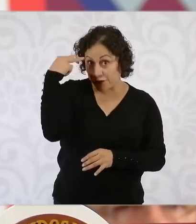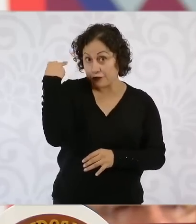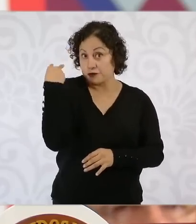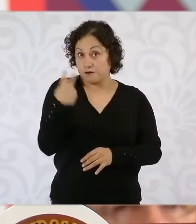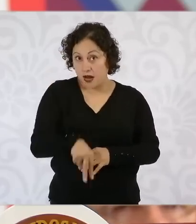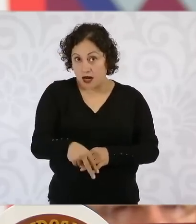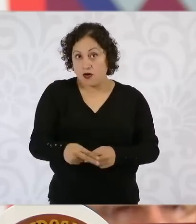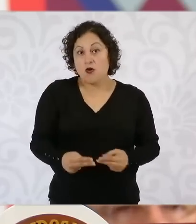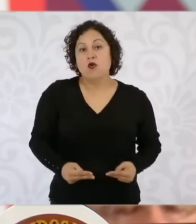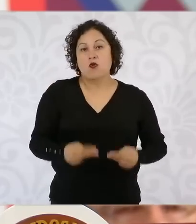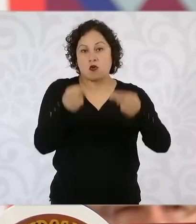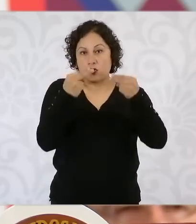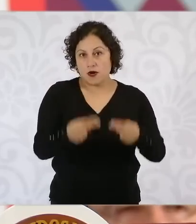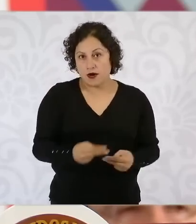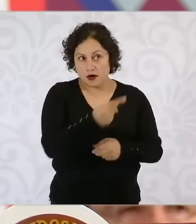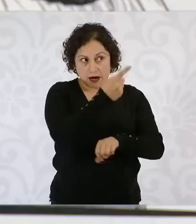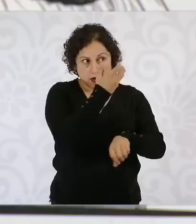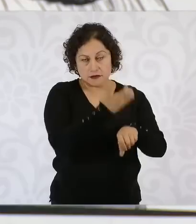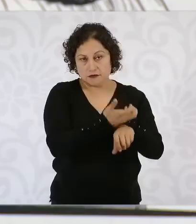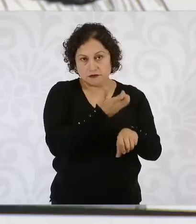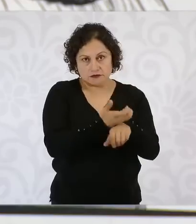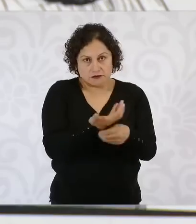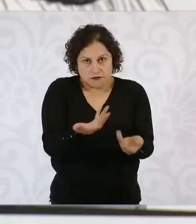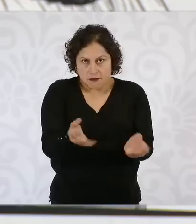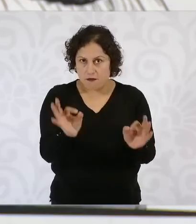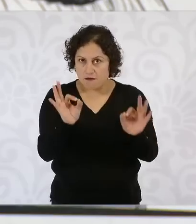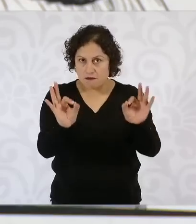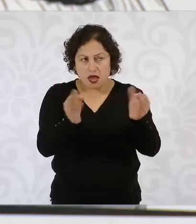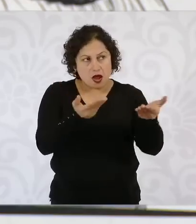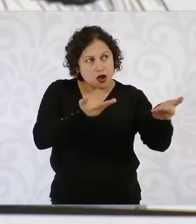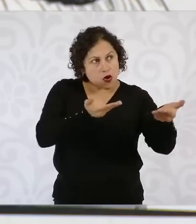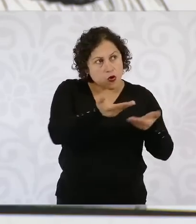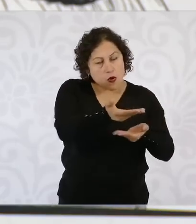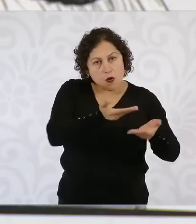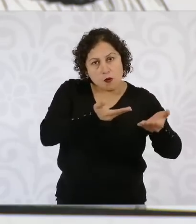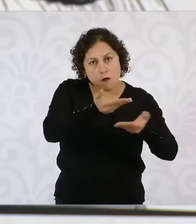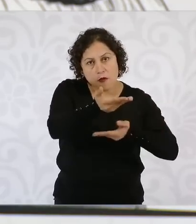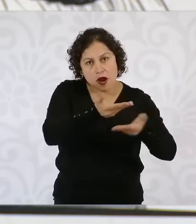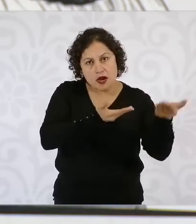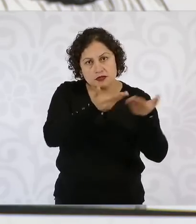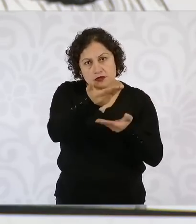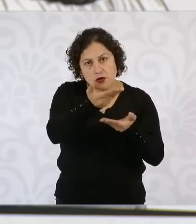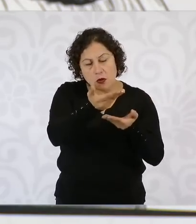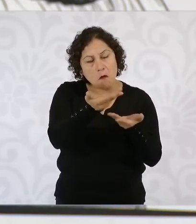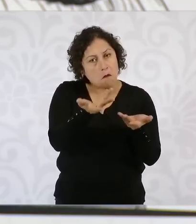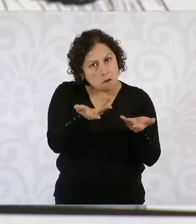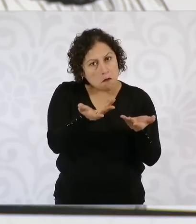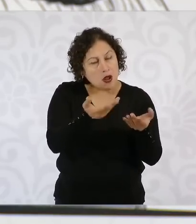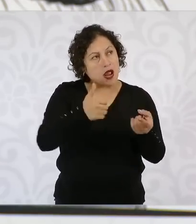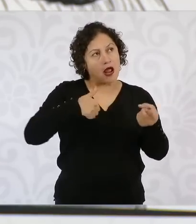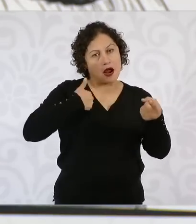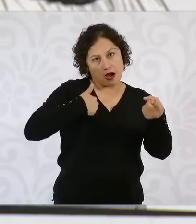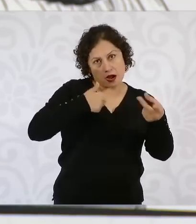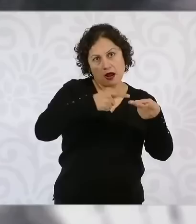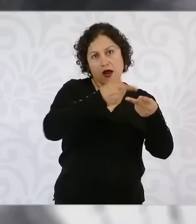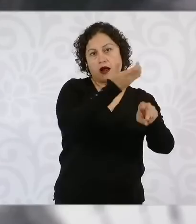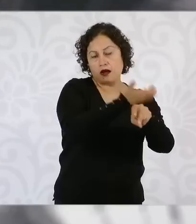que es benéfico para México y para Estados Unidos y para Canadá eh pero el plan México va en ese